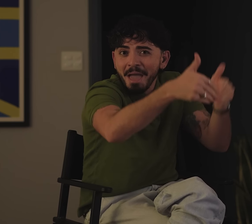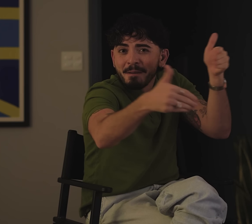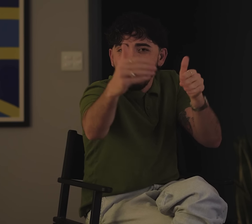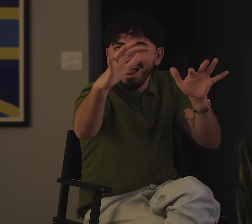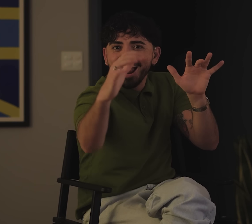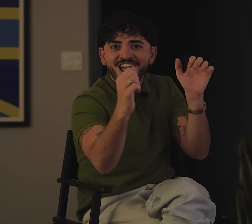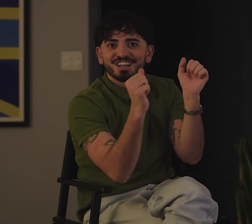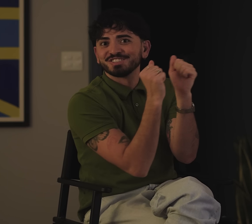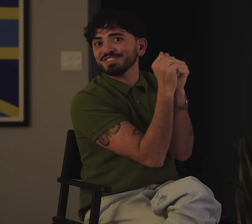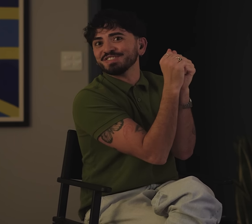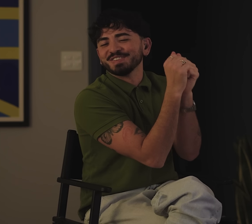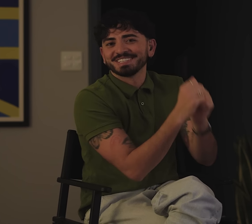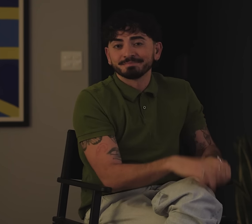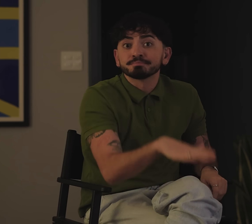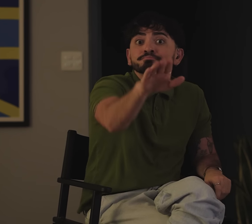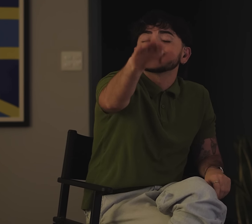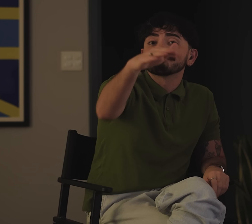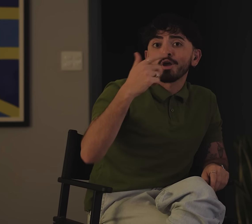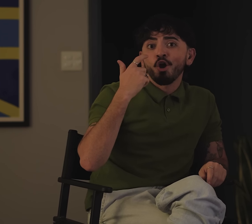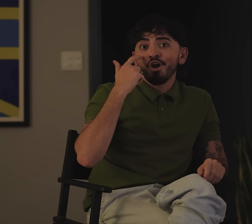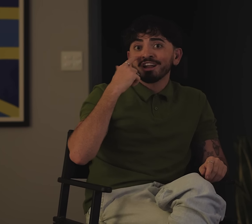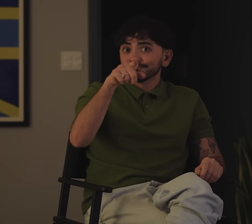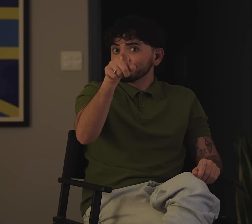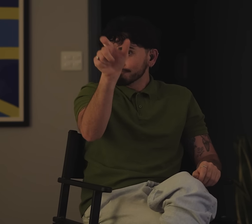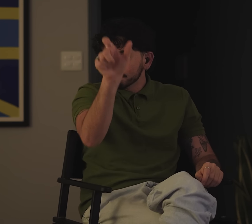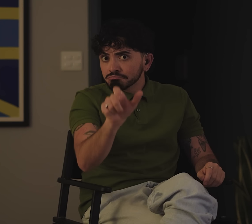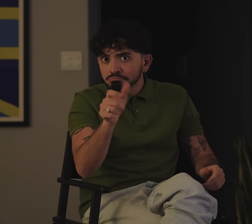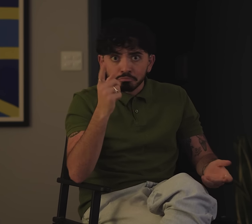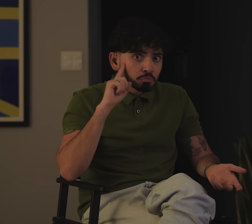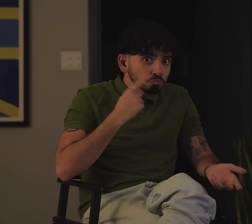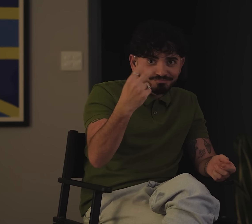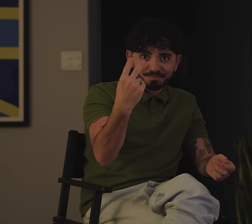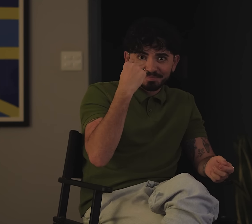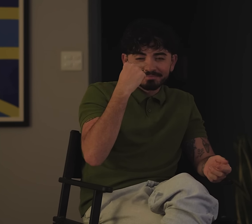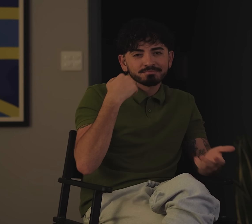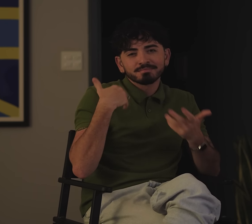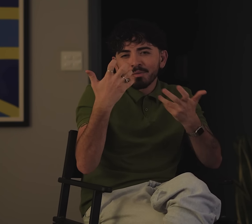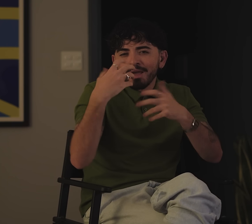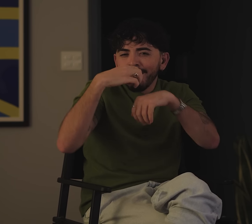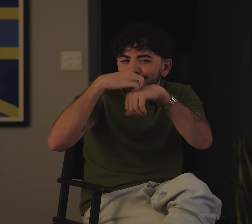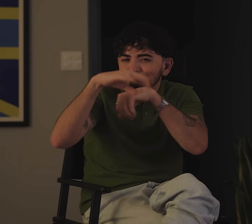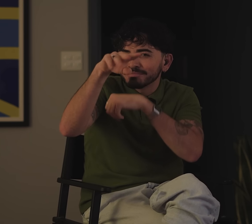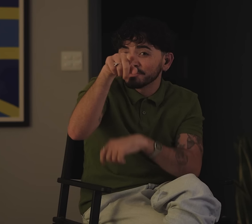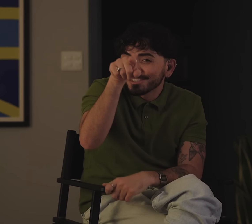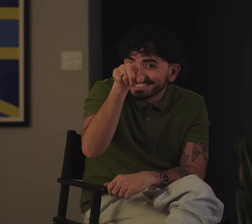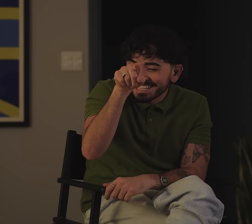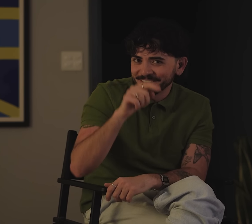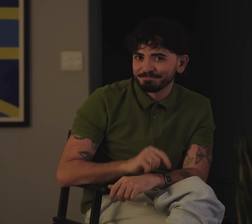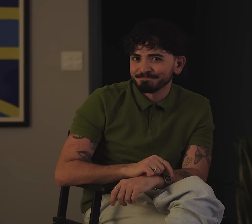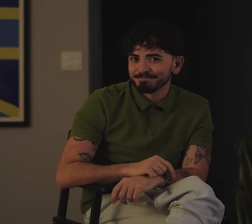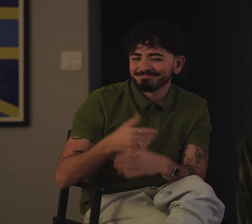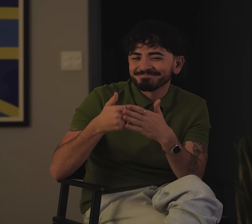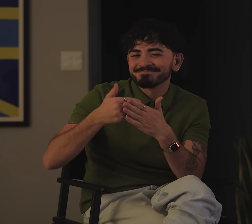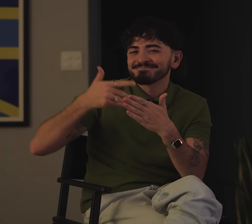por muitos encontros e por todo mundo que acreditou que era possível fazer diferente. E, se você é uma pessoa surda e está assistindo a este vídeo, quero deixar uma coisa que aprendi vivendo tudo isso.